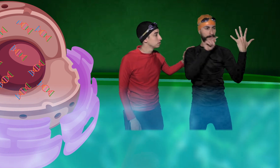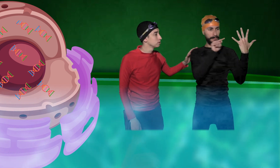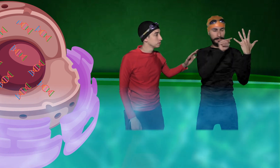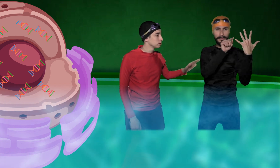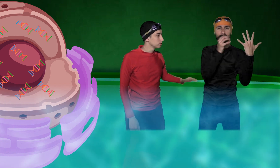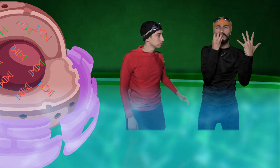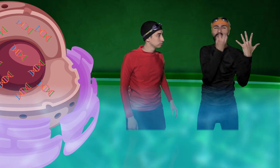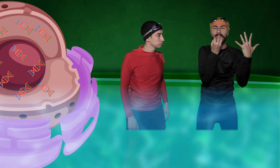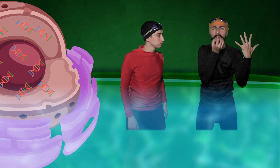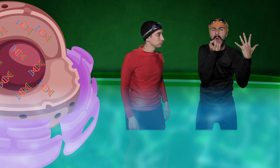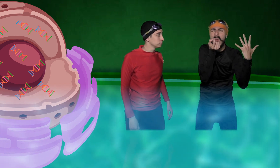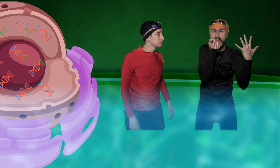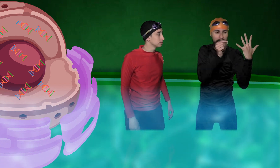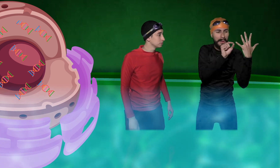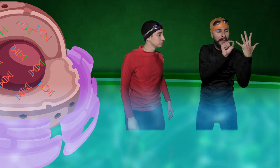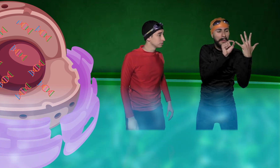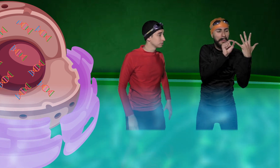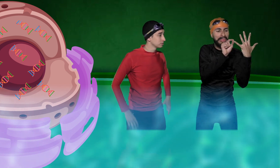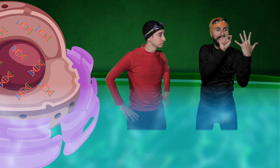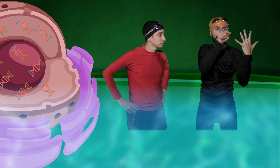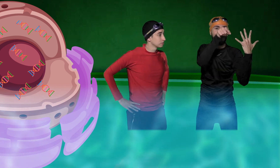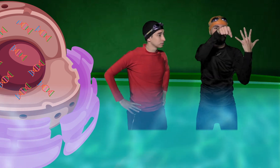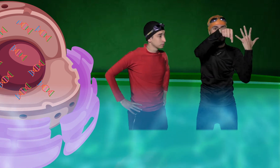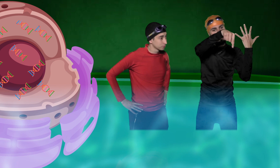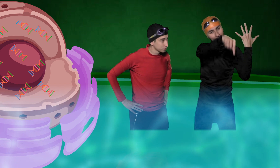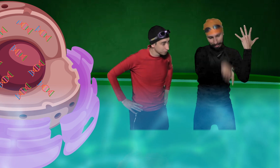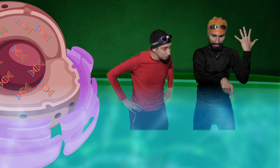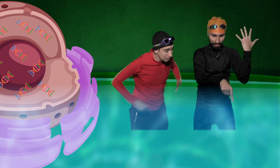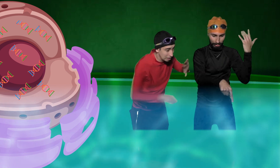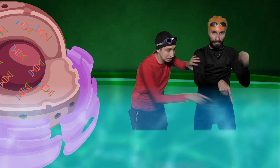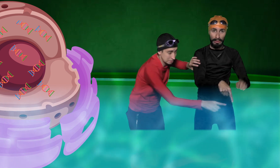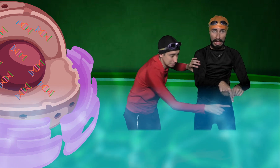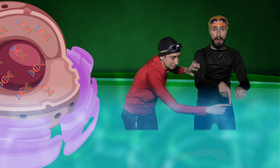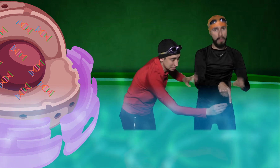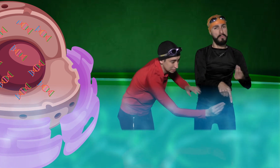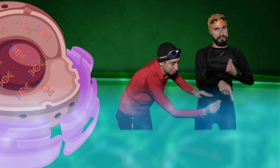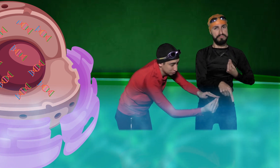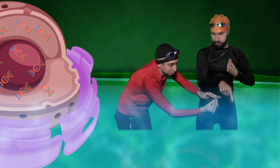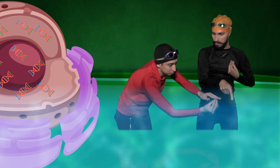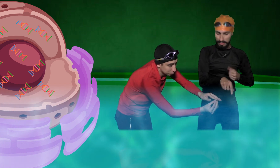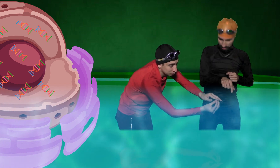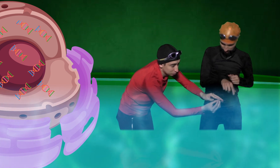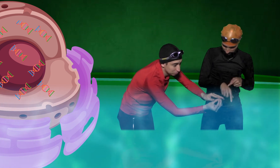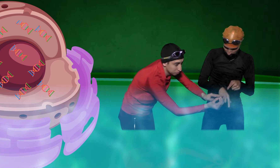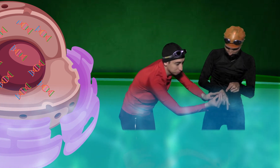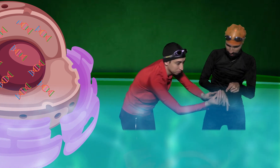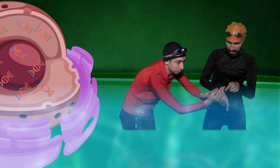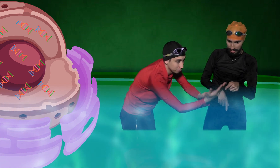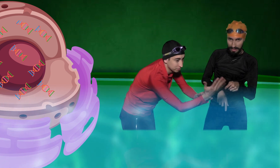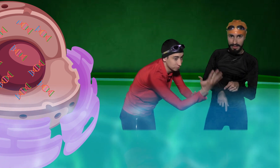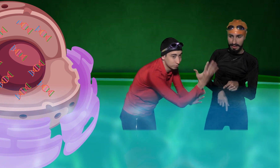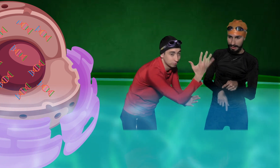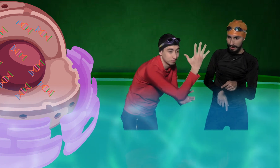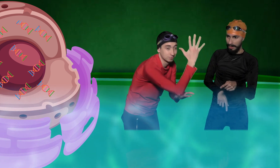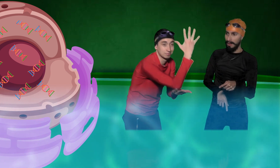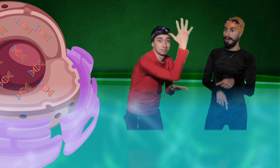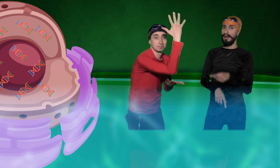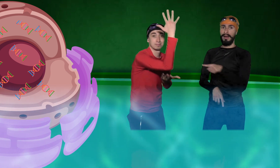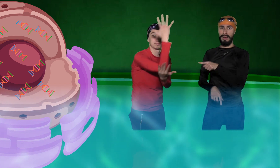las semillas del fruto de una planta caen al suelo y ésta está viva. Cae al suelo y allí nace una nueva planta.